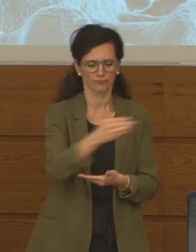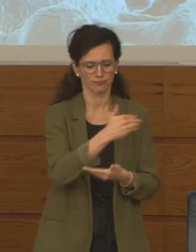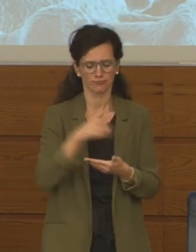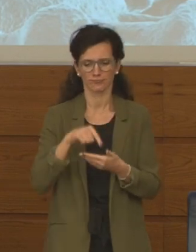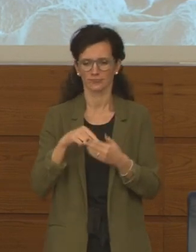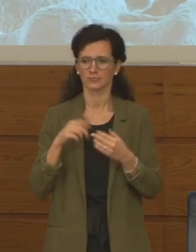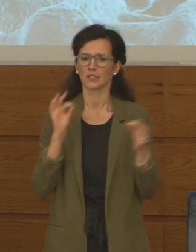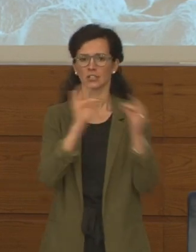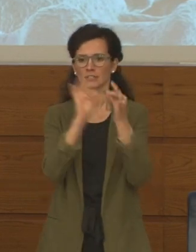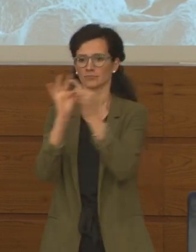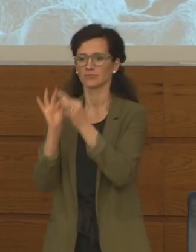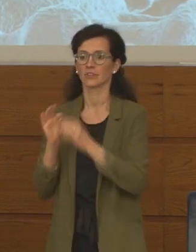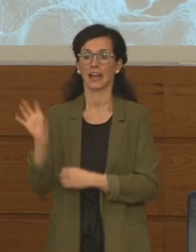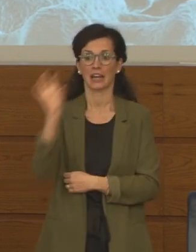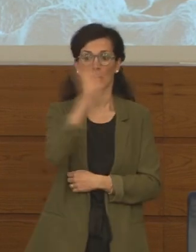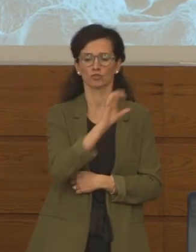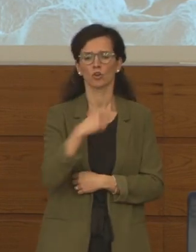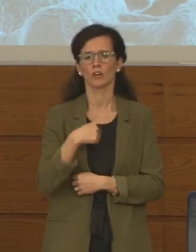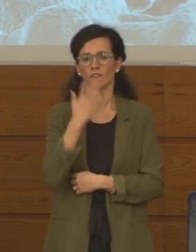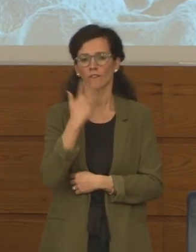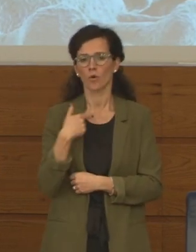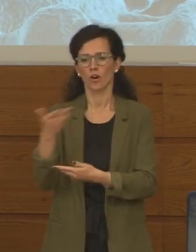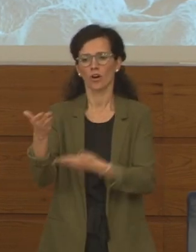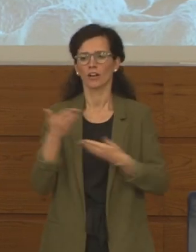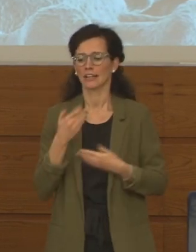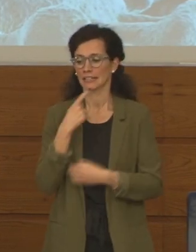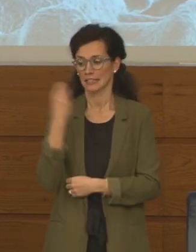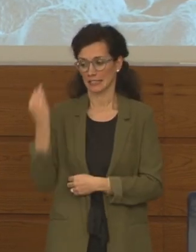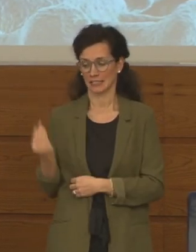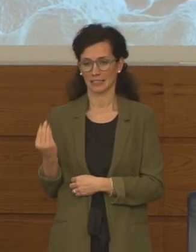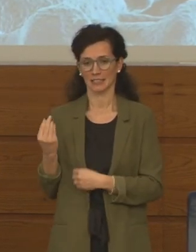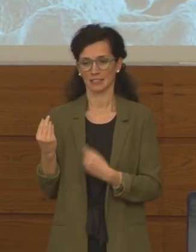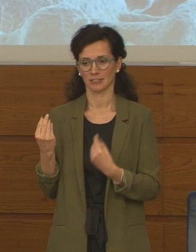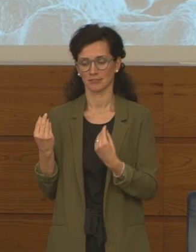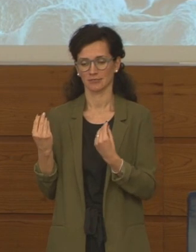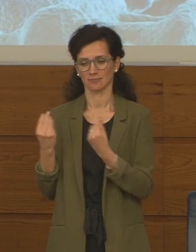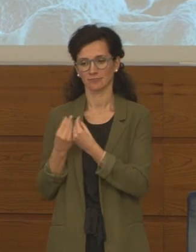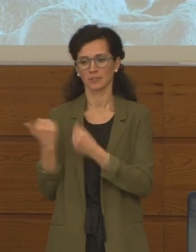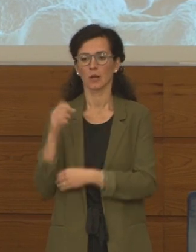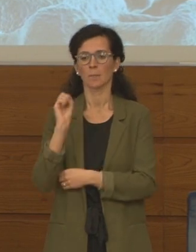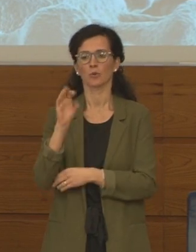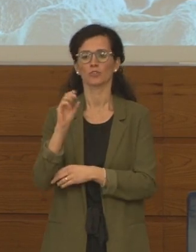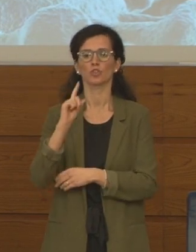regioni. Voglio presentare accanto a me il professor Giovanni Rezza, direttore